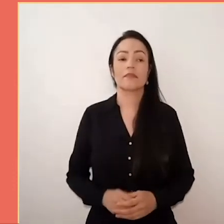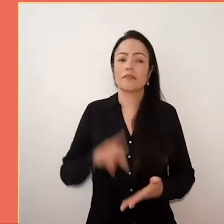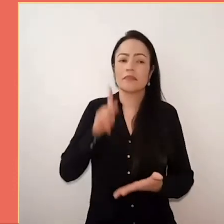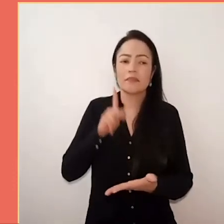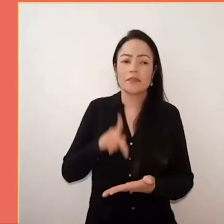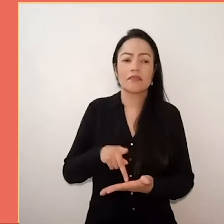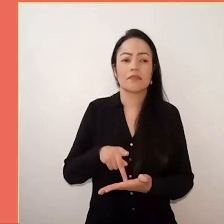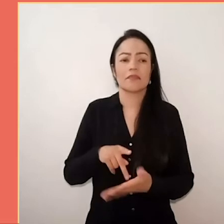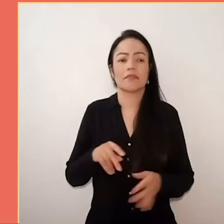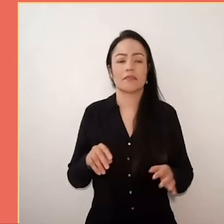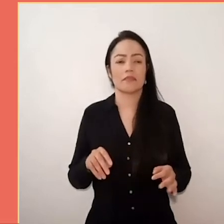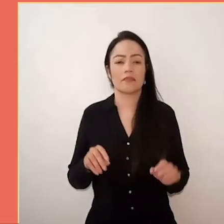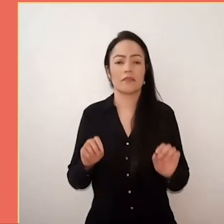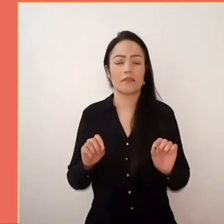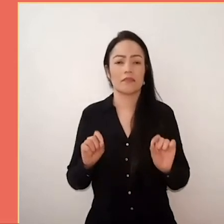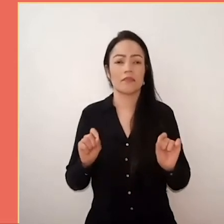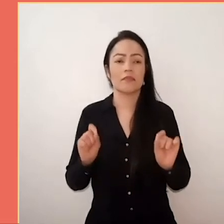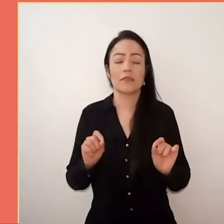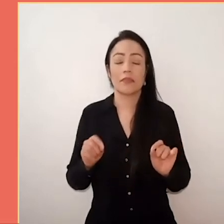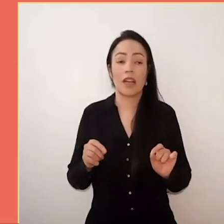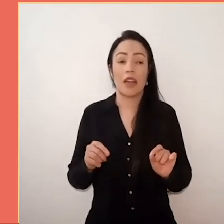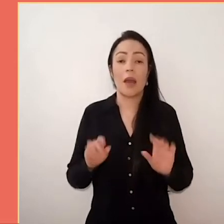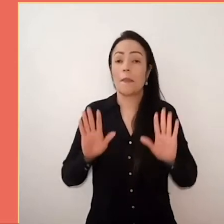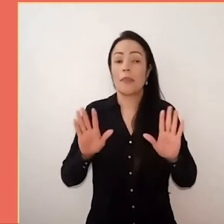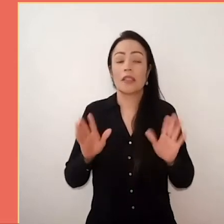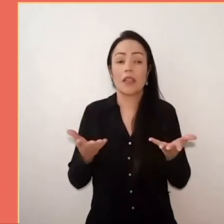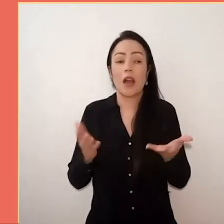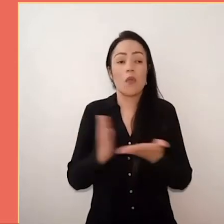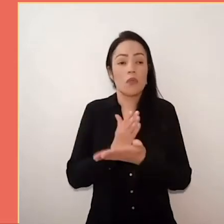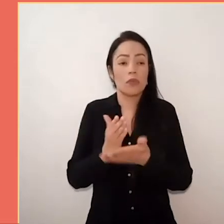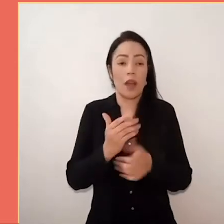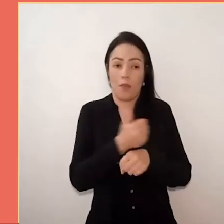De verdade, nada, mas por alguns profissionais.